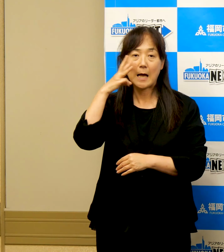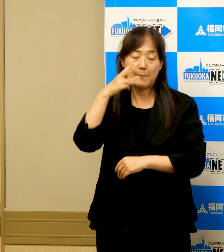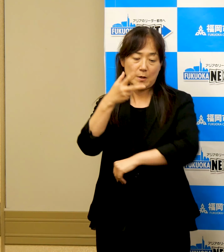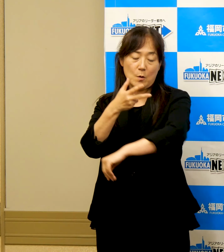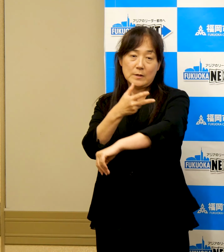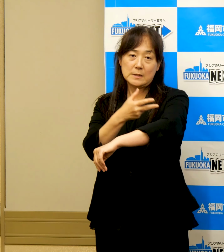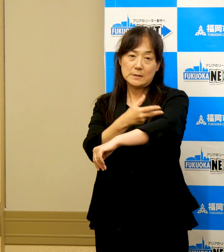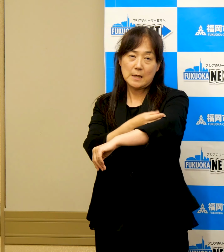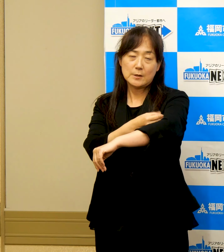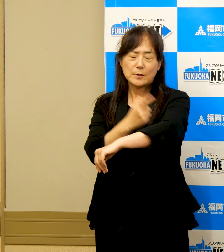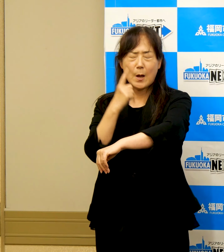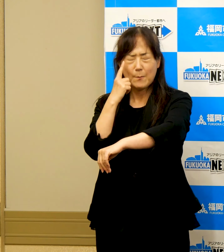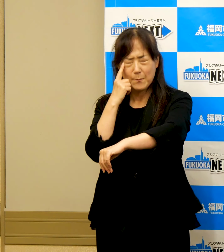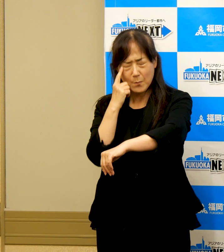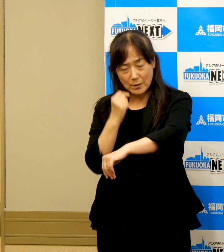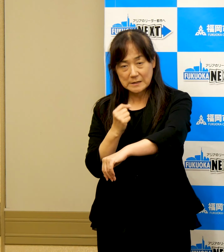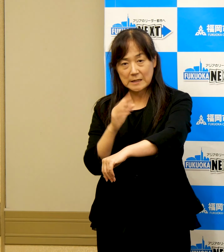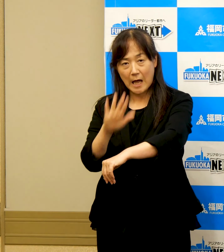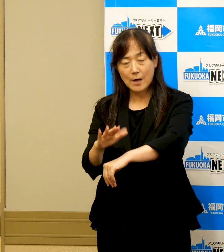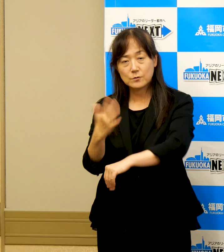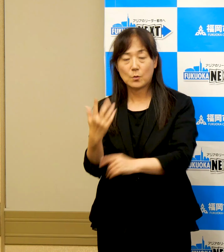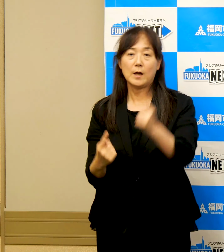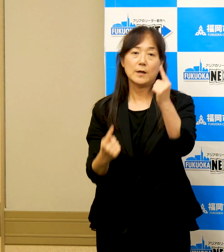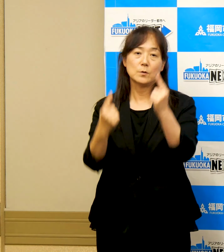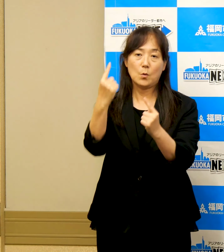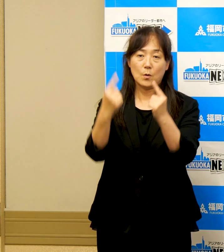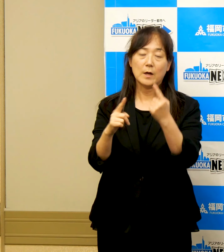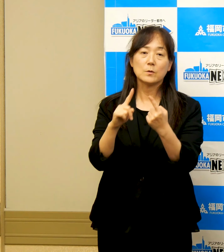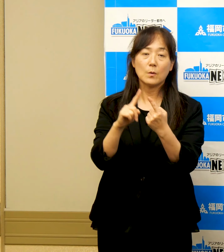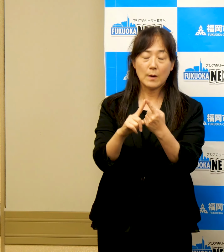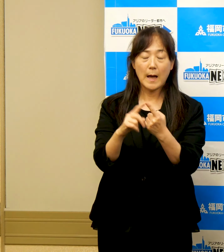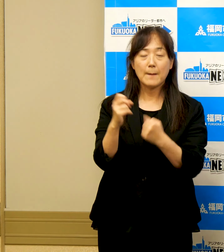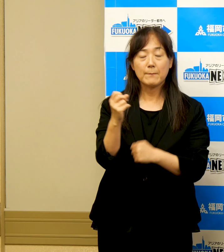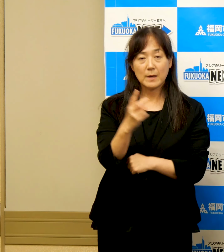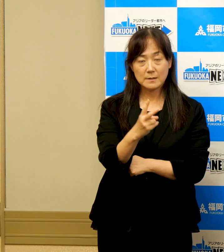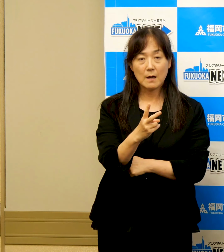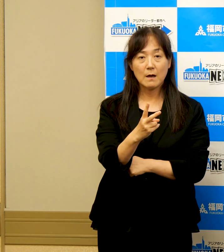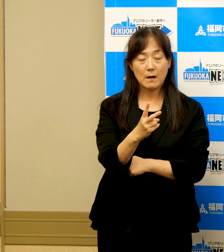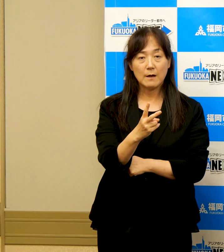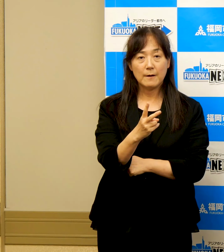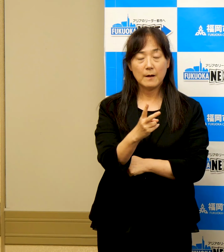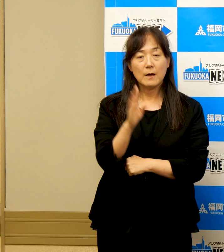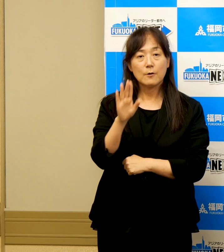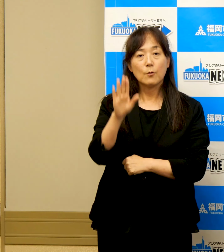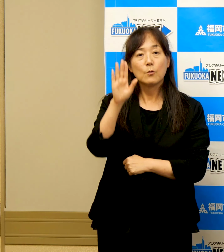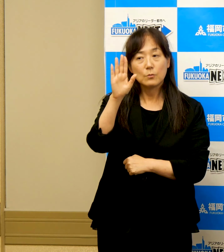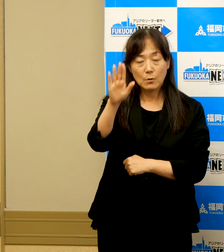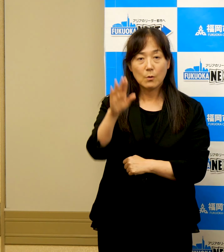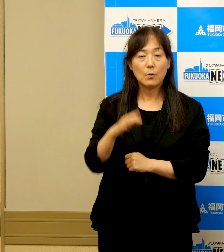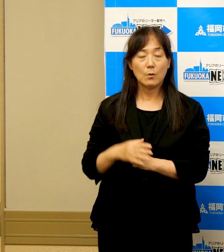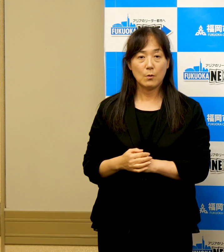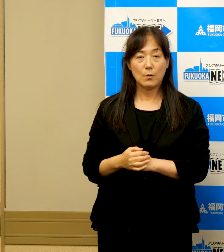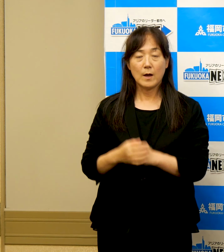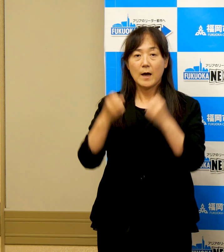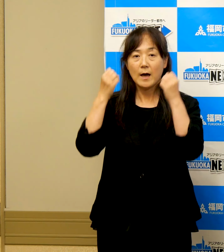仮にあるのかどうかとか もしくは今後また新たな形の何か